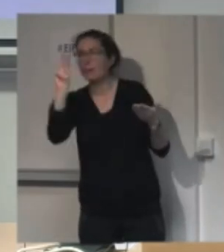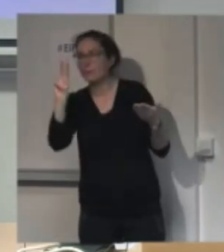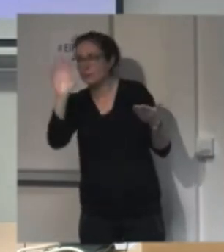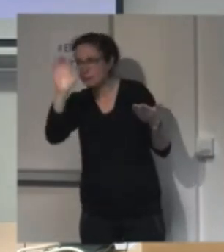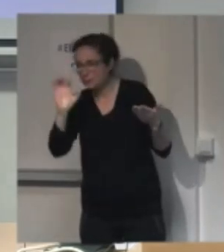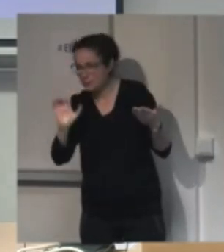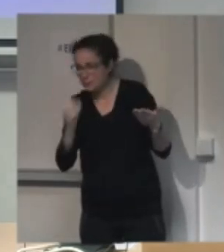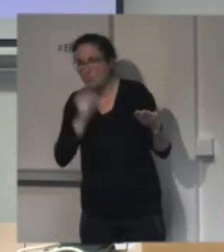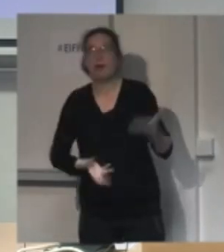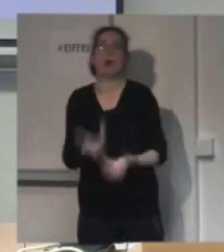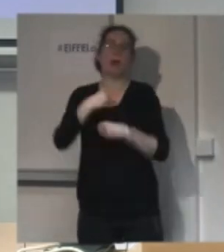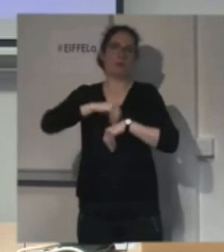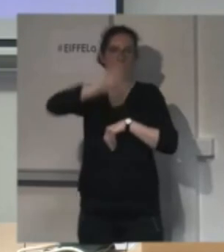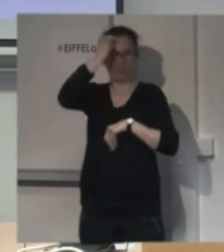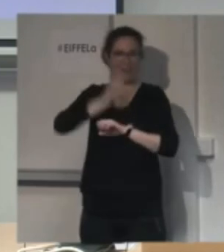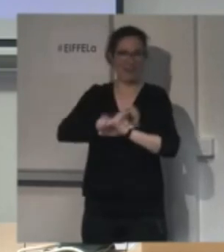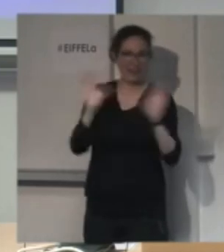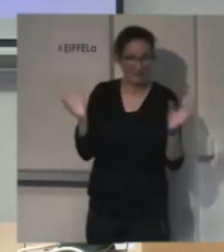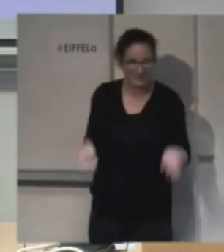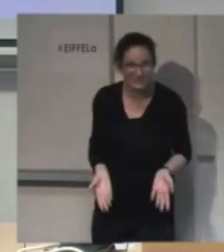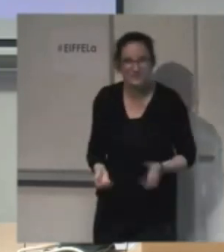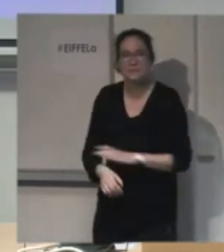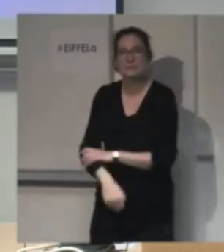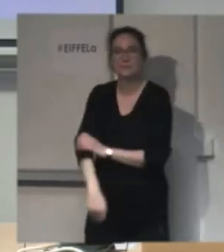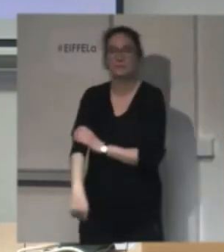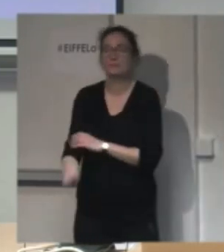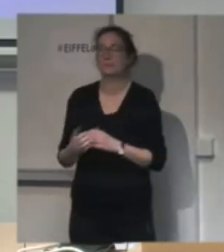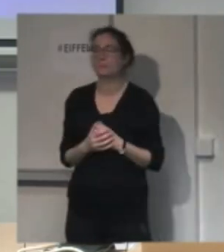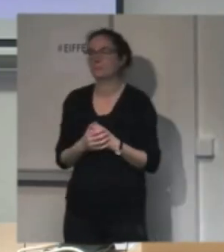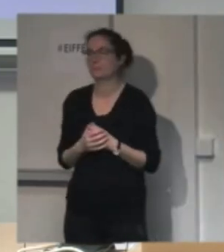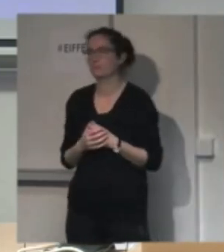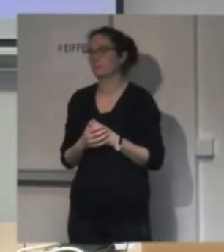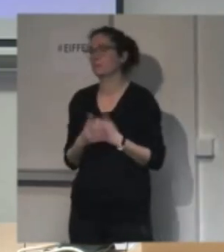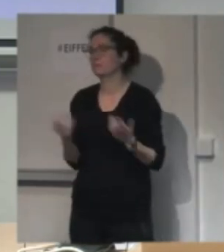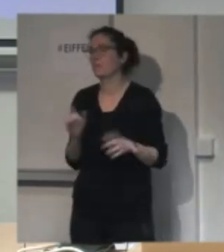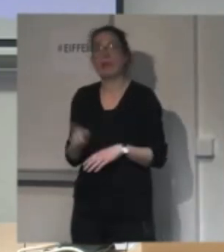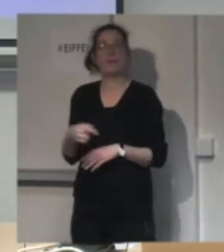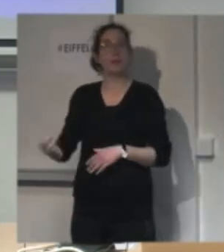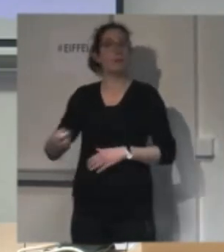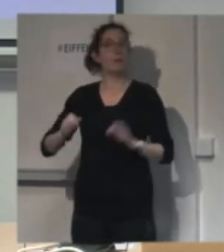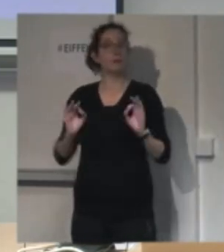Il a quand même fallu une doctorante pour le faire. Les non-conformités ont été identifiées.